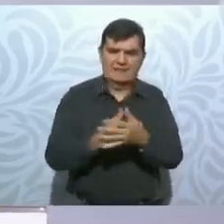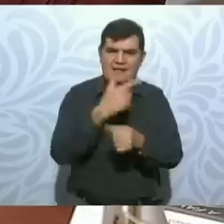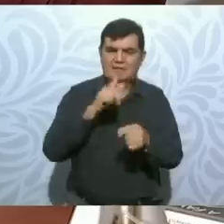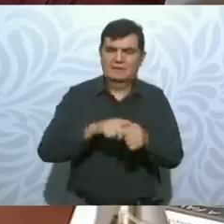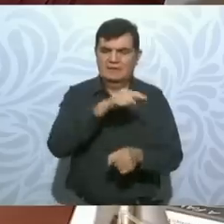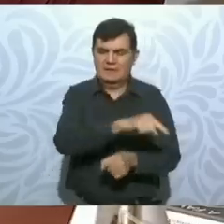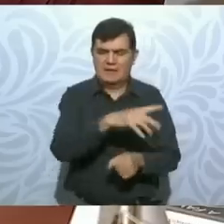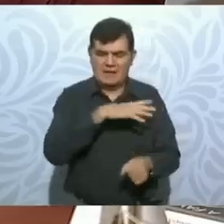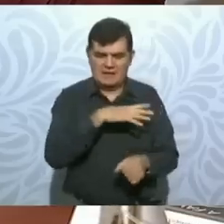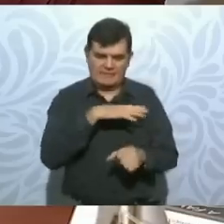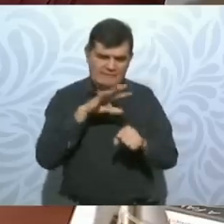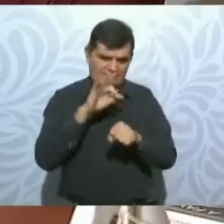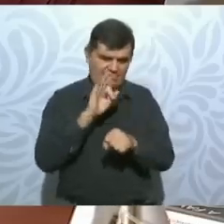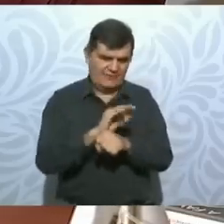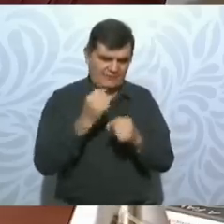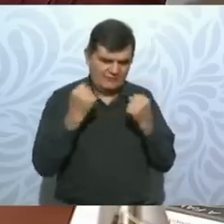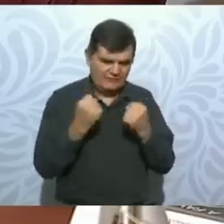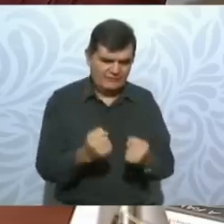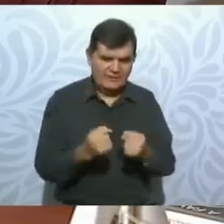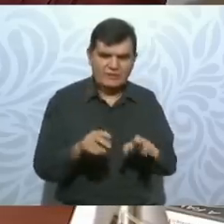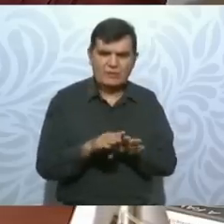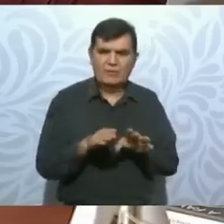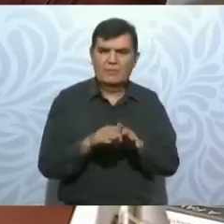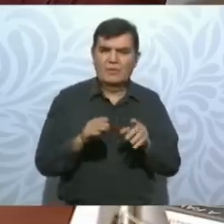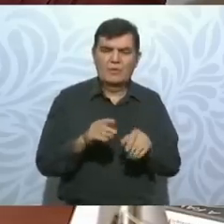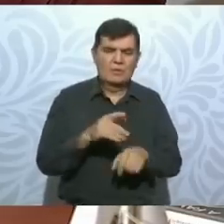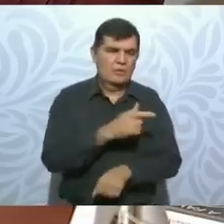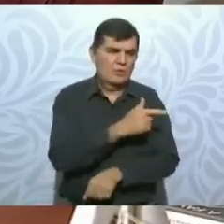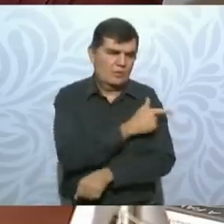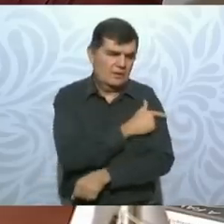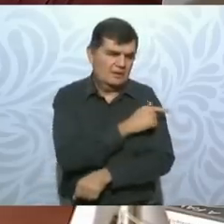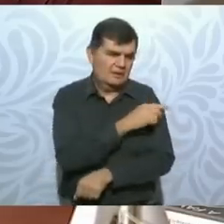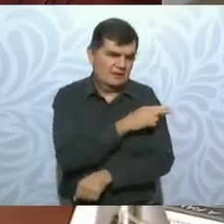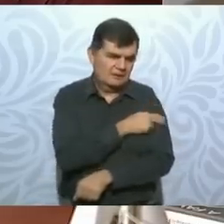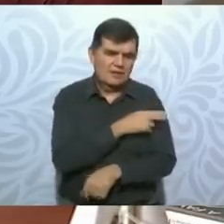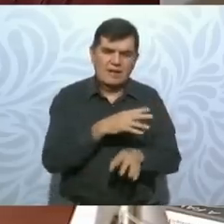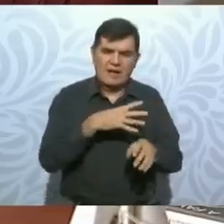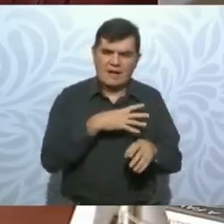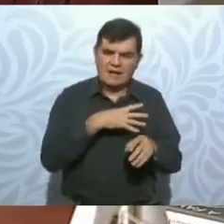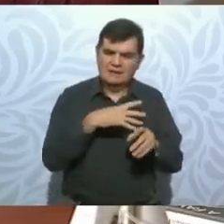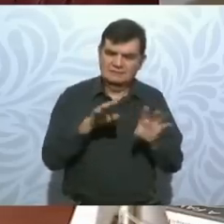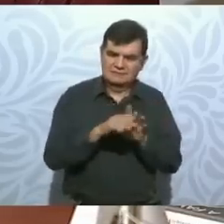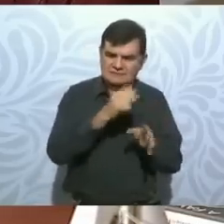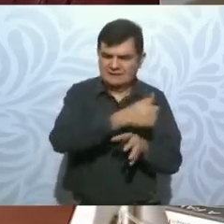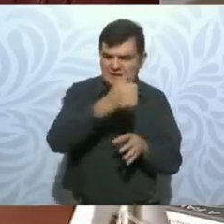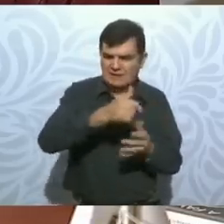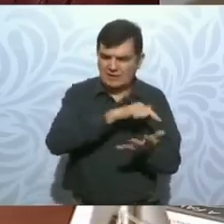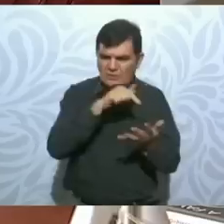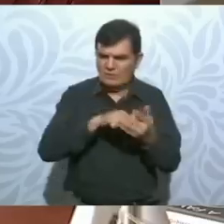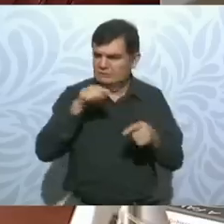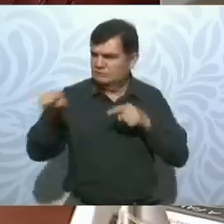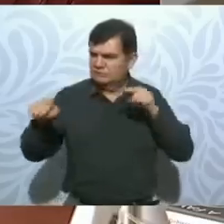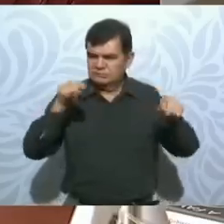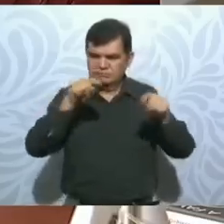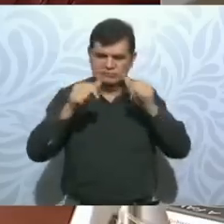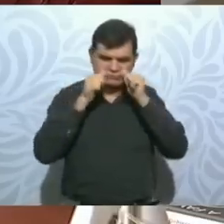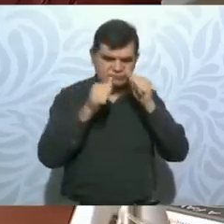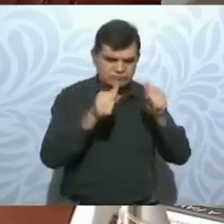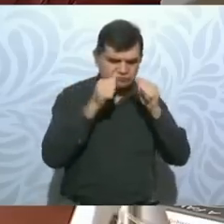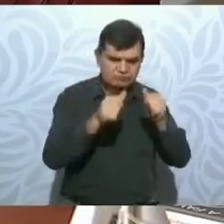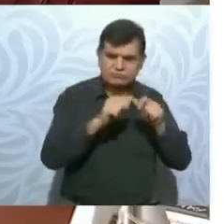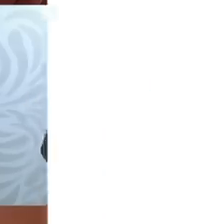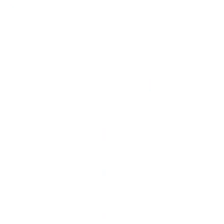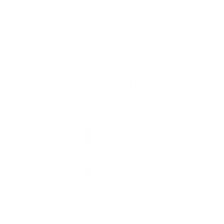que fortalecerse como una guardia que atienda cada lugar de nuestra República y que tenga la